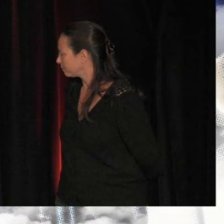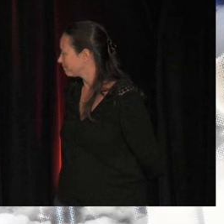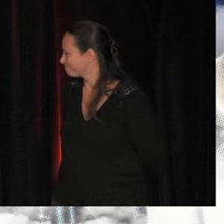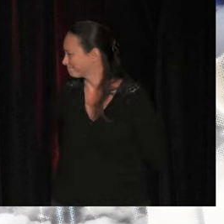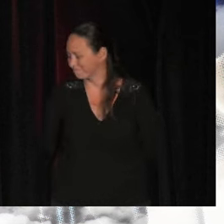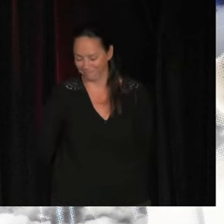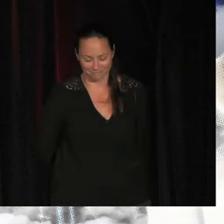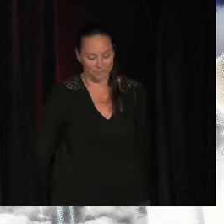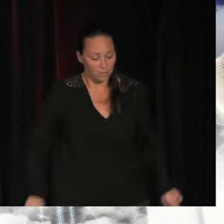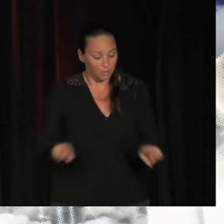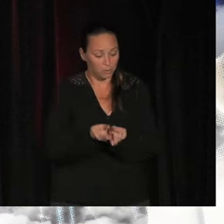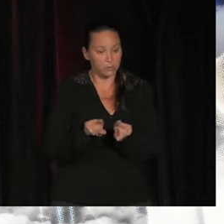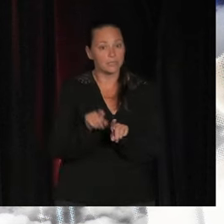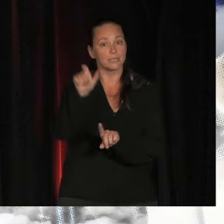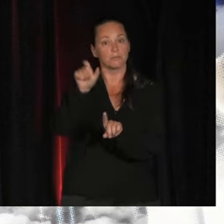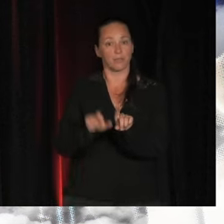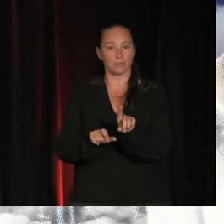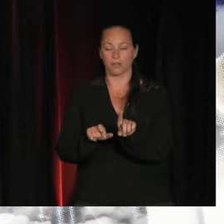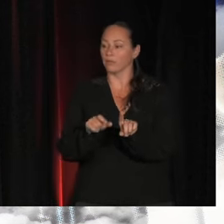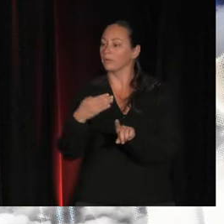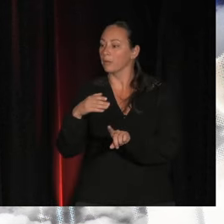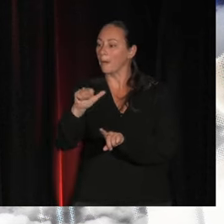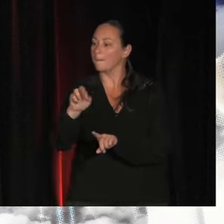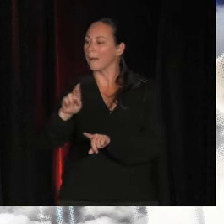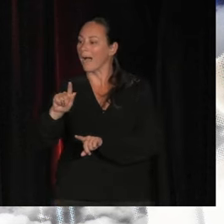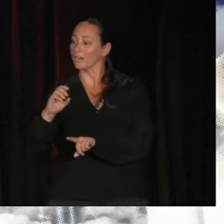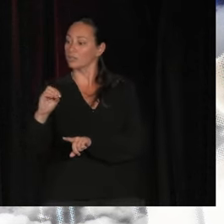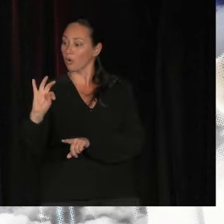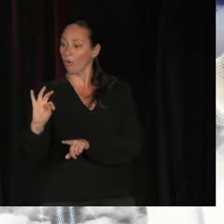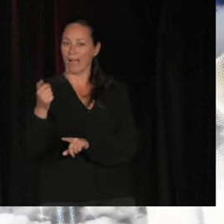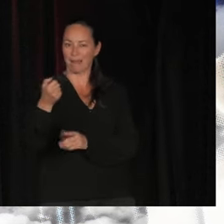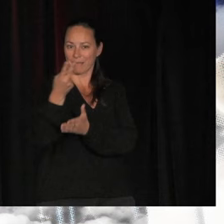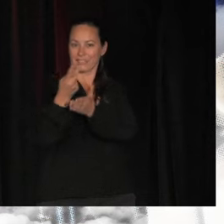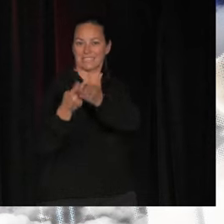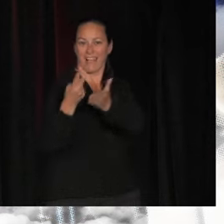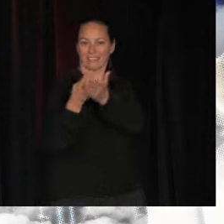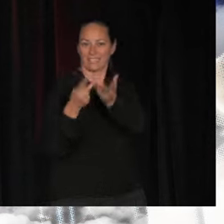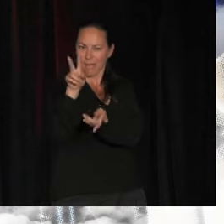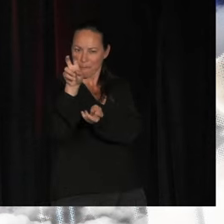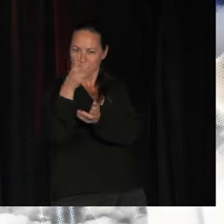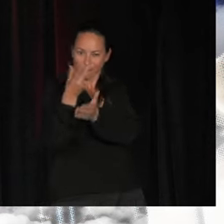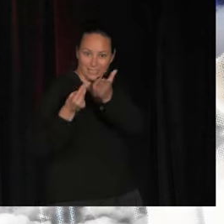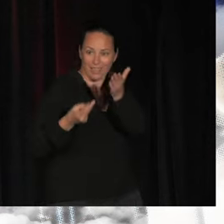Merci aussi à Margot Spindler qui nous a dessinés, je suis impatient. Attends. Attends de les voir.